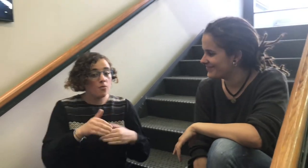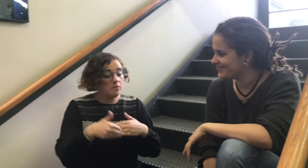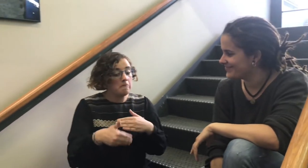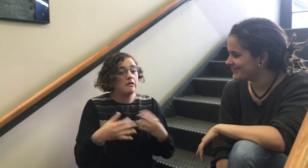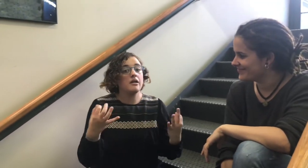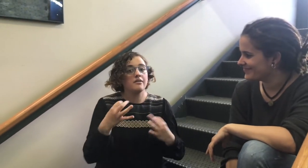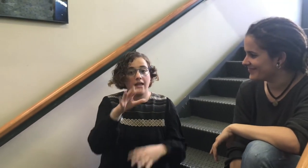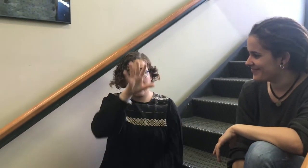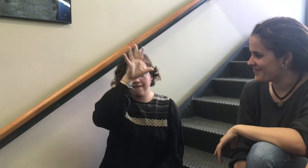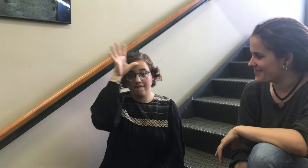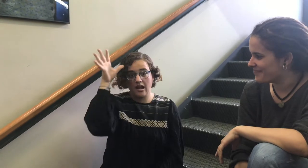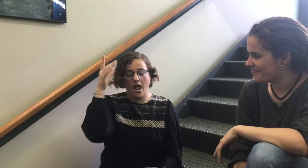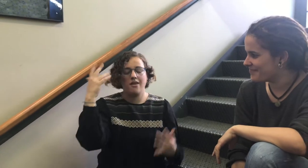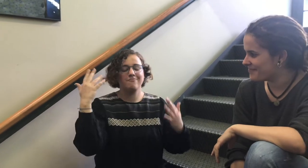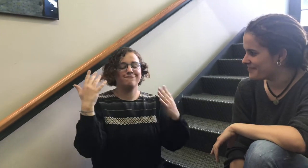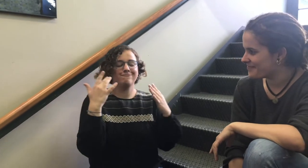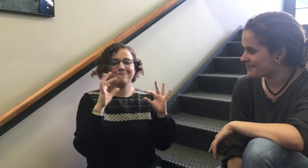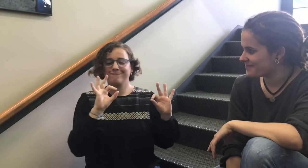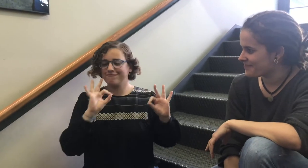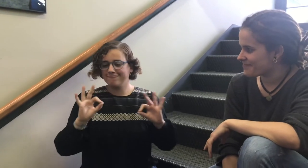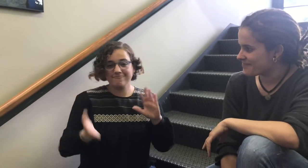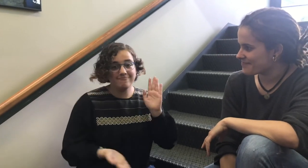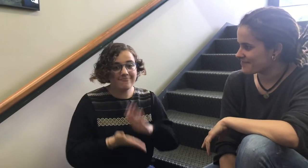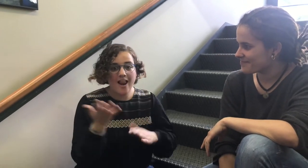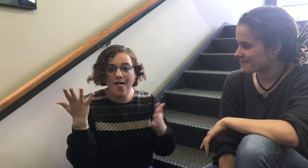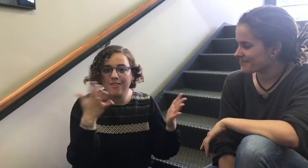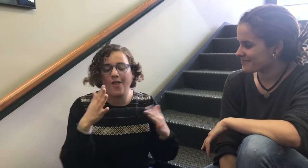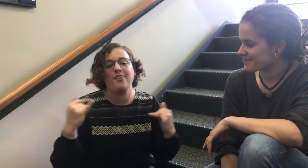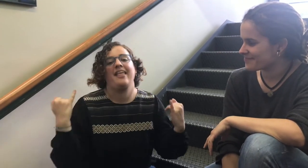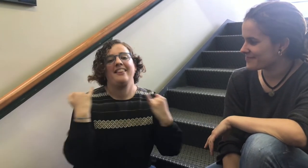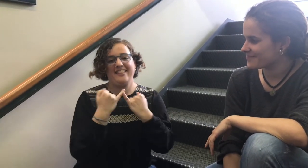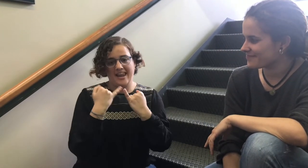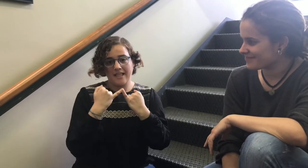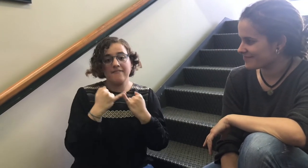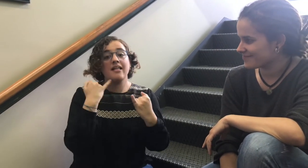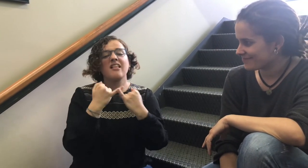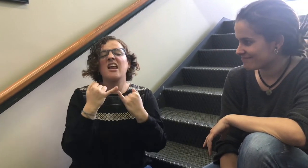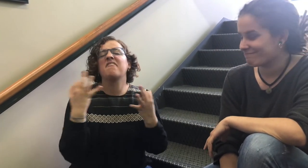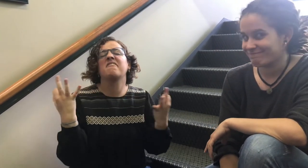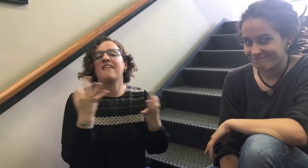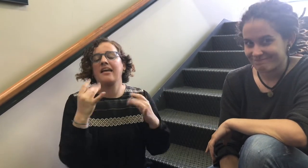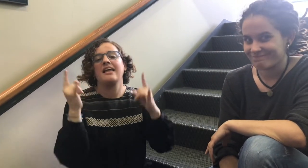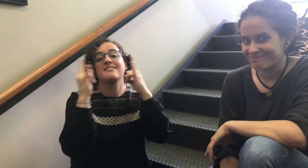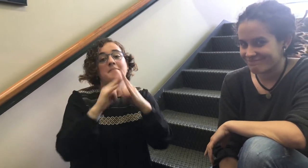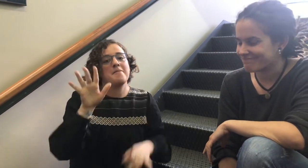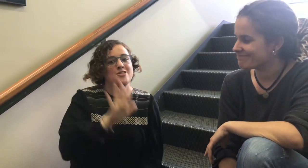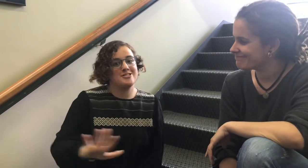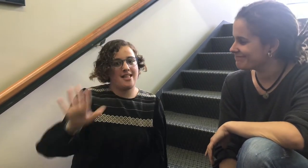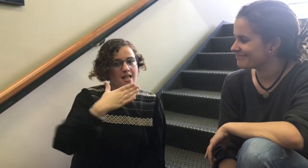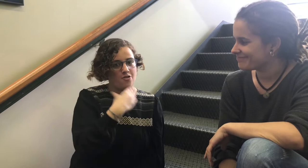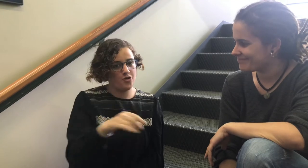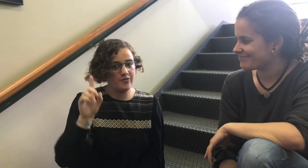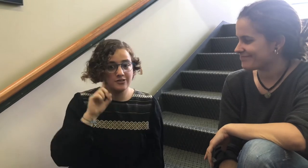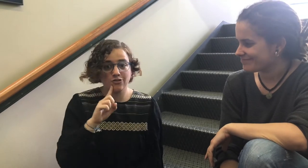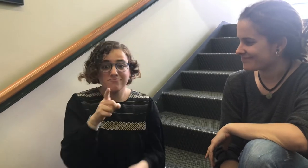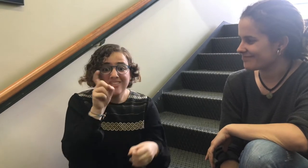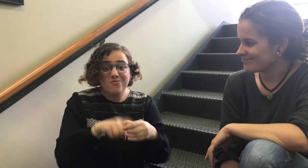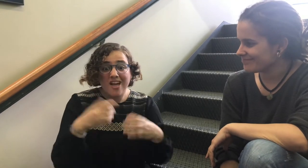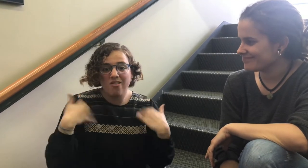Por último, en verano se celebrará en Tenerife el X Campamento Estatal de la Juventud Sorda (CEJS). ¿Ya os habéis apuntado?